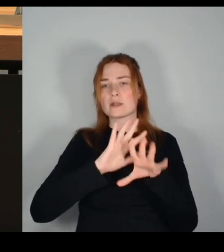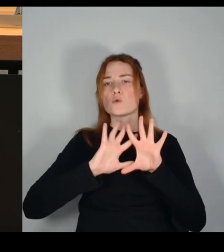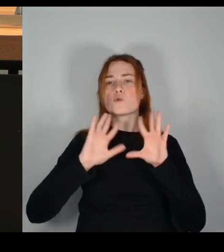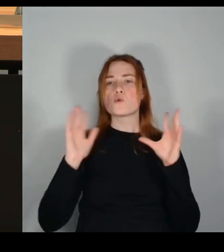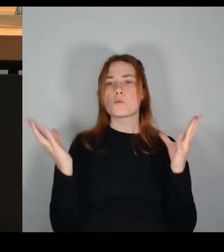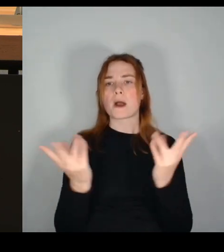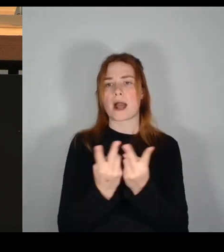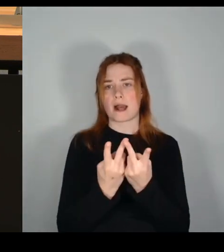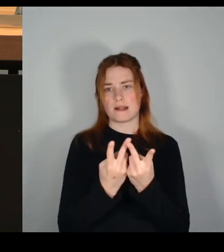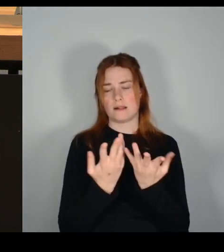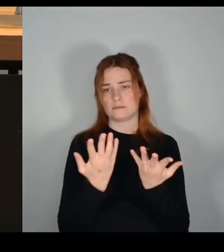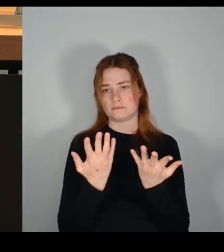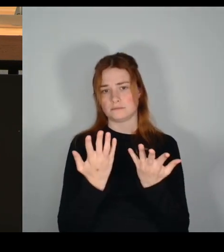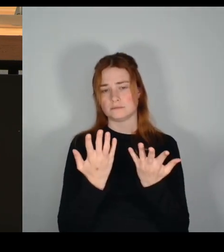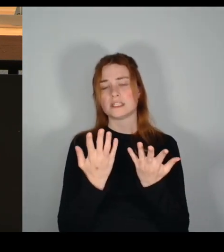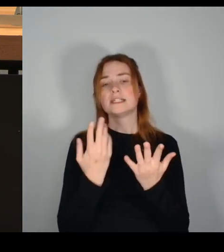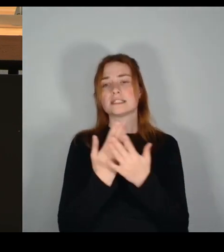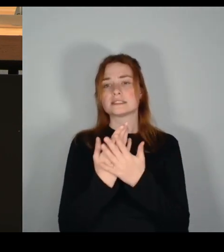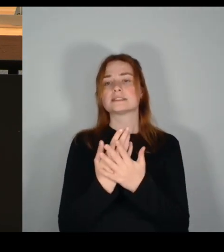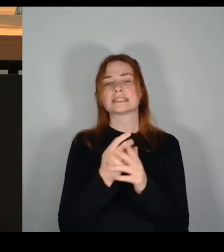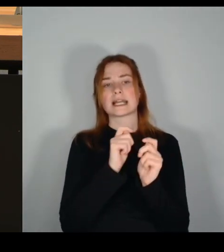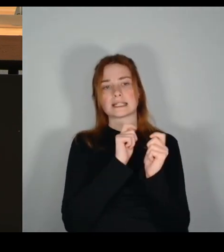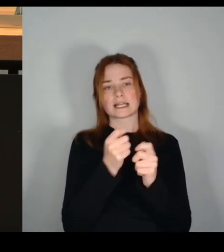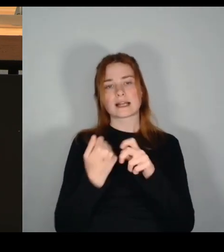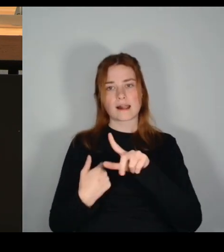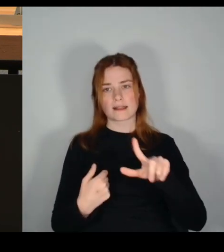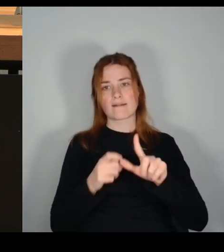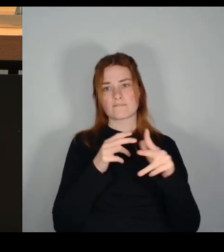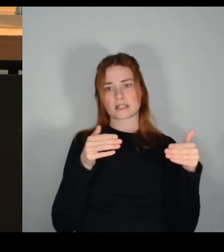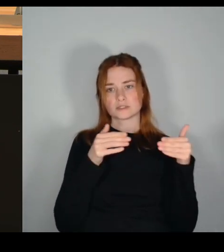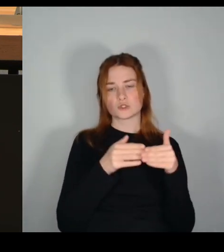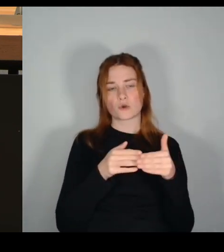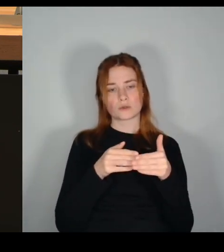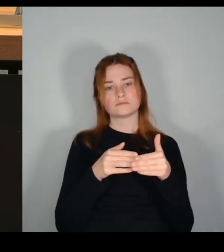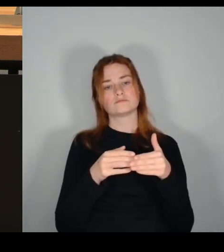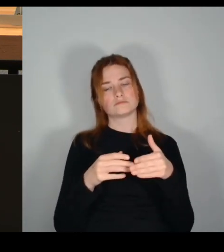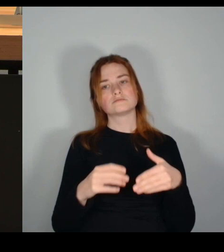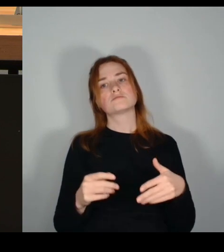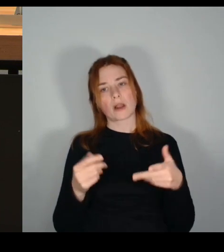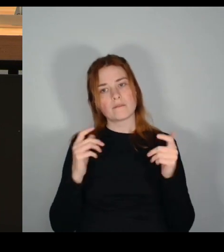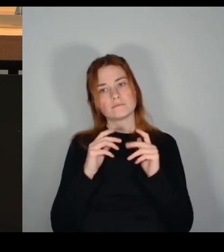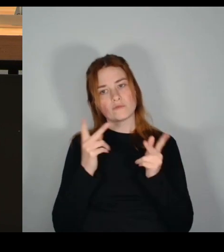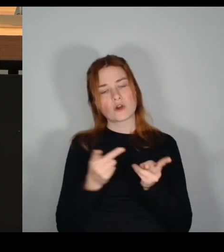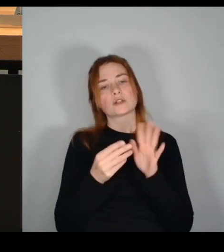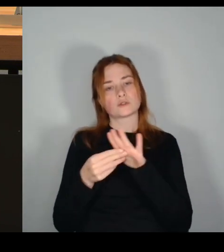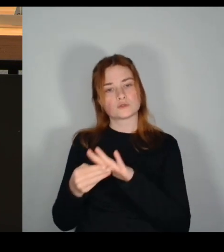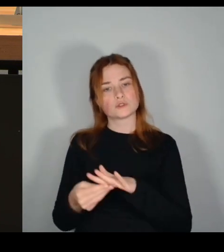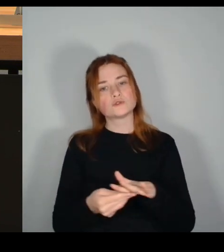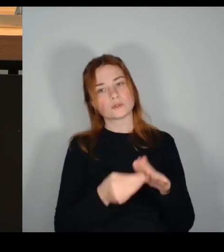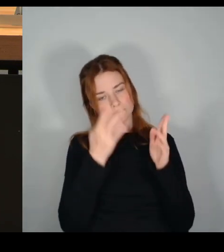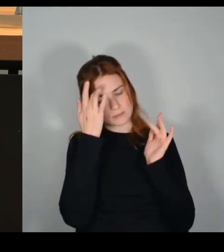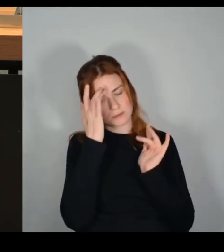grüne Fraktion, dass der Berliner Senat sich auf Bundesebene dafür einsetzt, dass auch Jesidinnen aus anderen Bundesländern